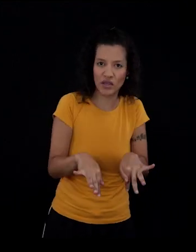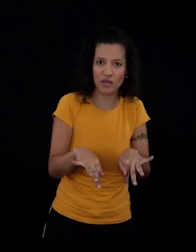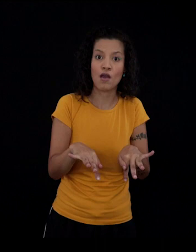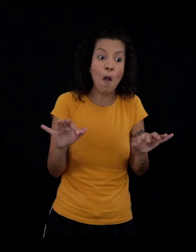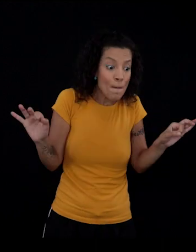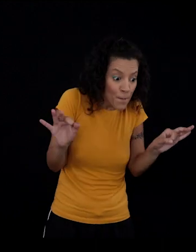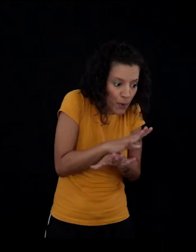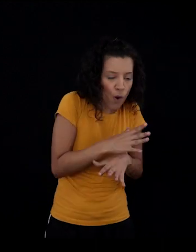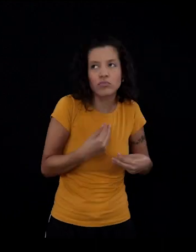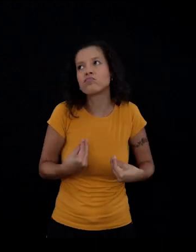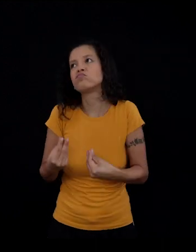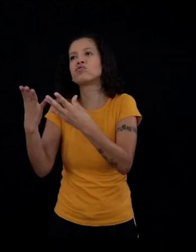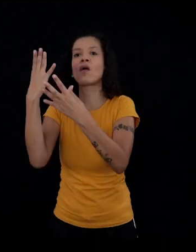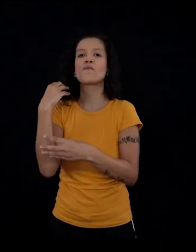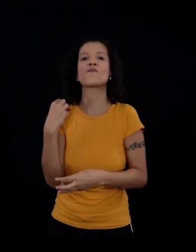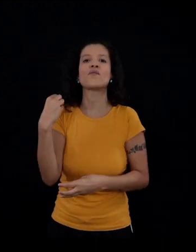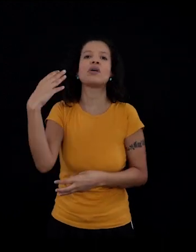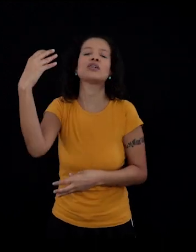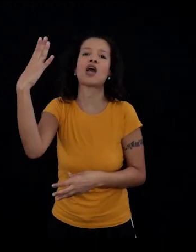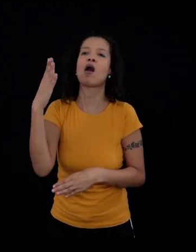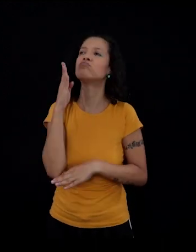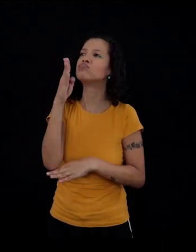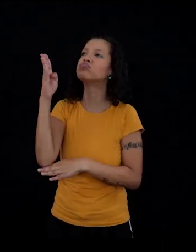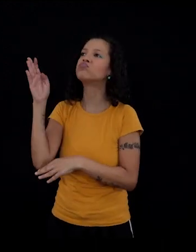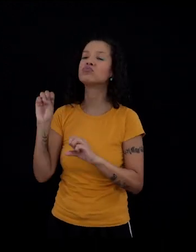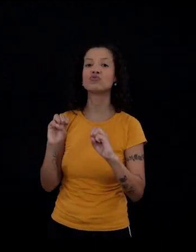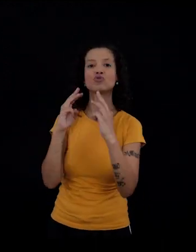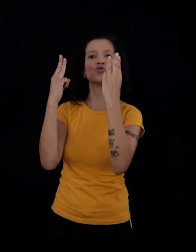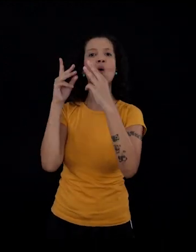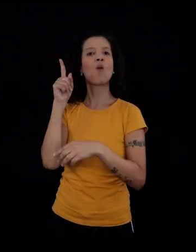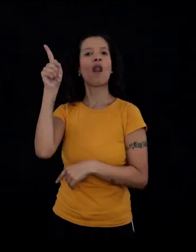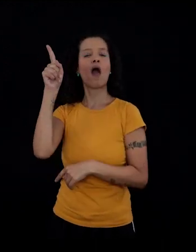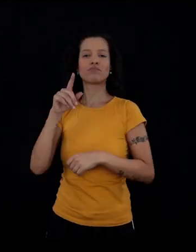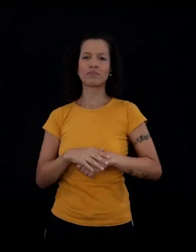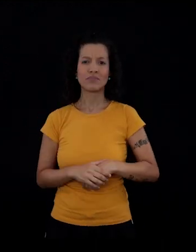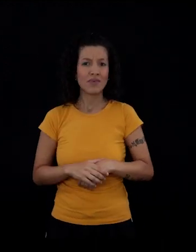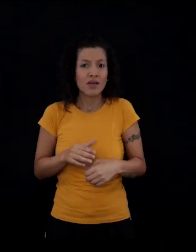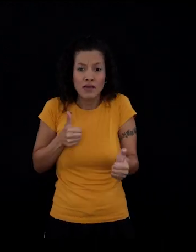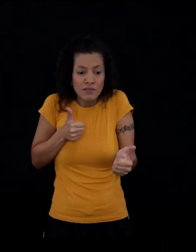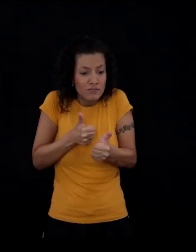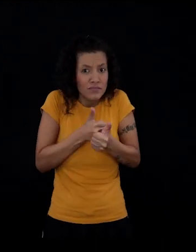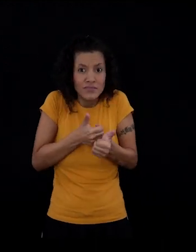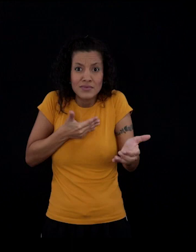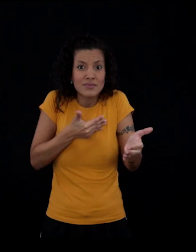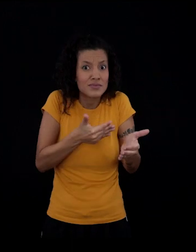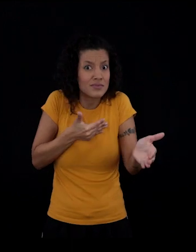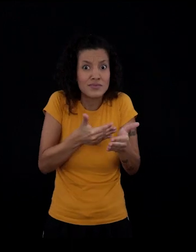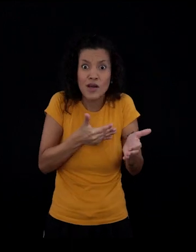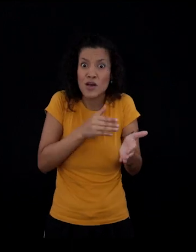e no começo estar lá para a gente poder viajar para fazer turnê. E a gente tinha pouquíssimo tempo